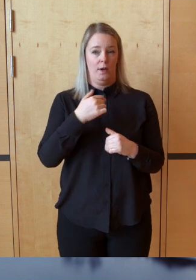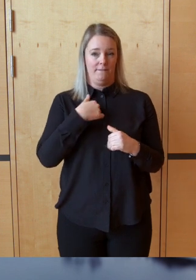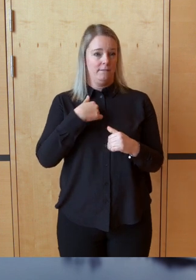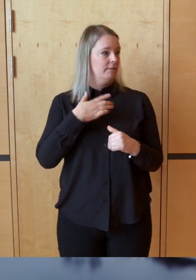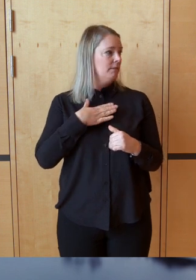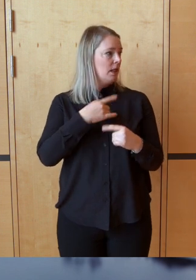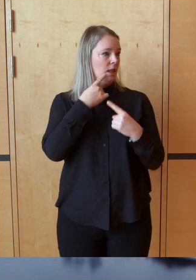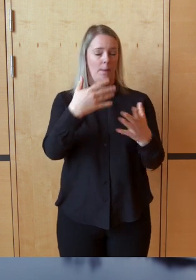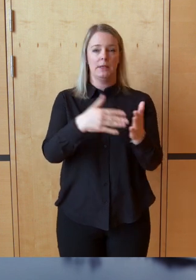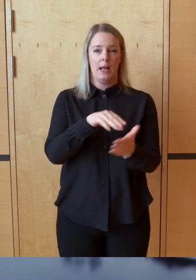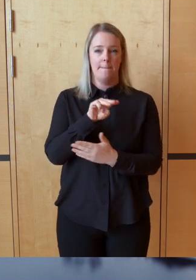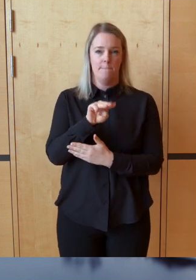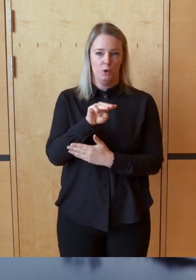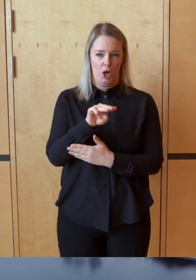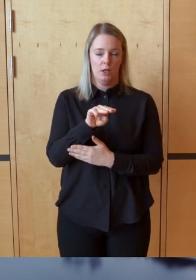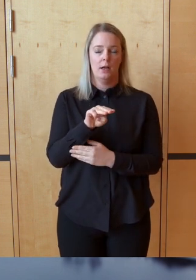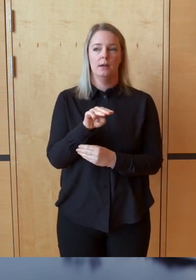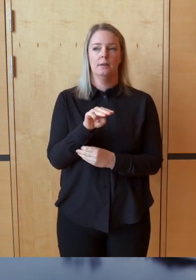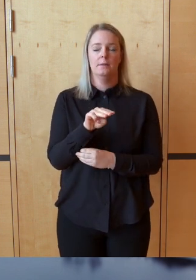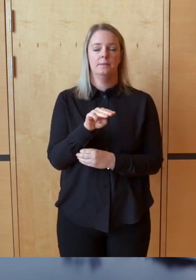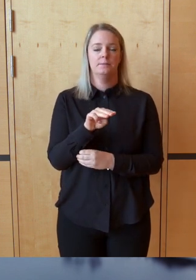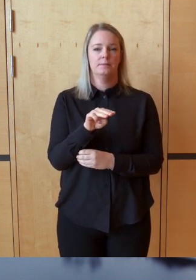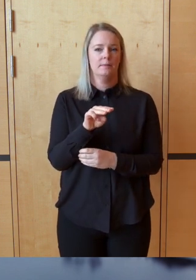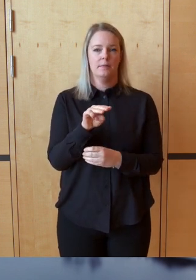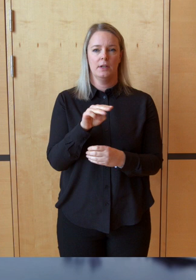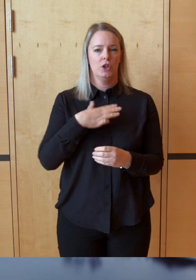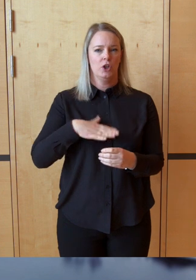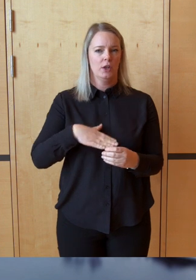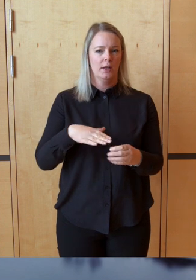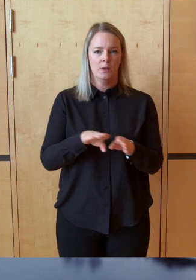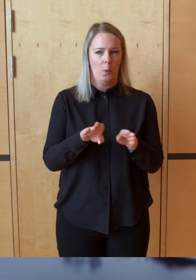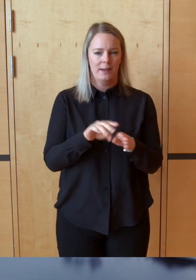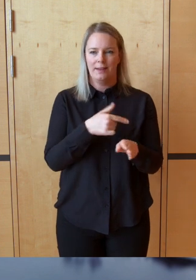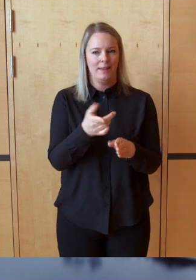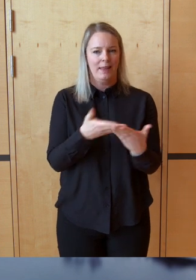Äter det tråkigt att vi inte respekterar att vi har religionsfrihet i det här landet